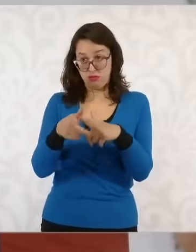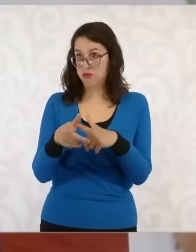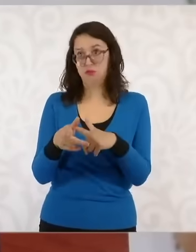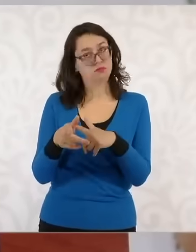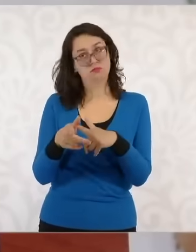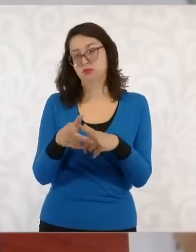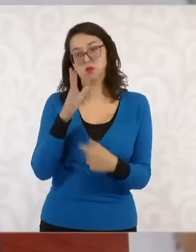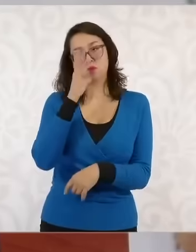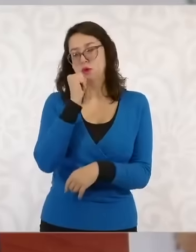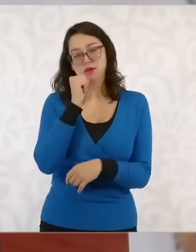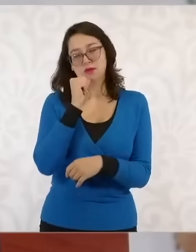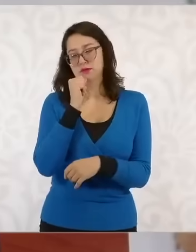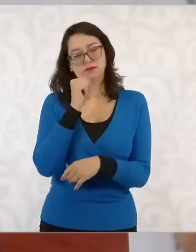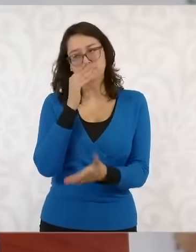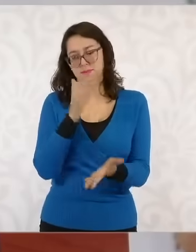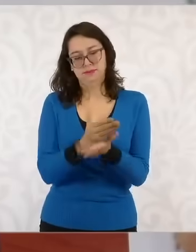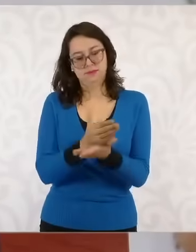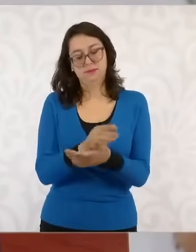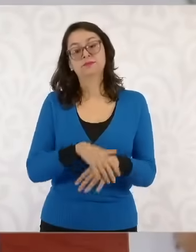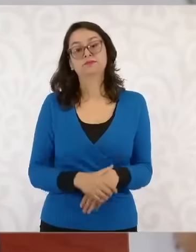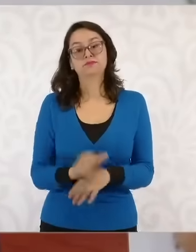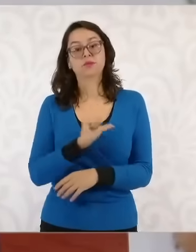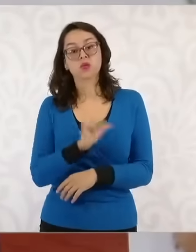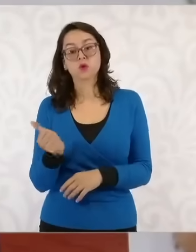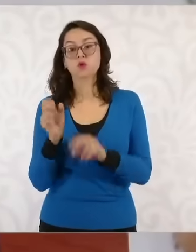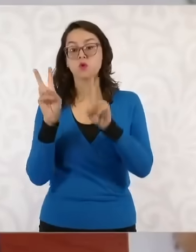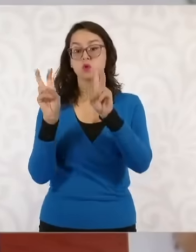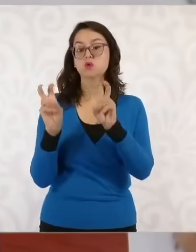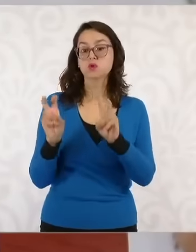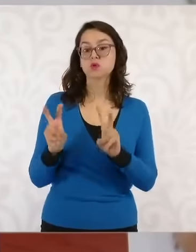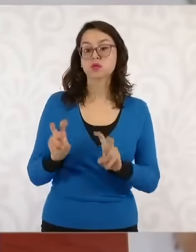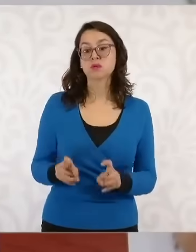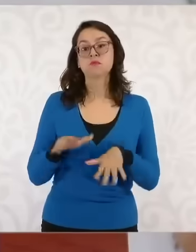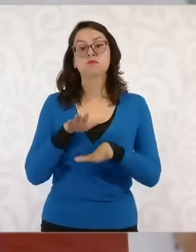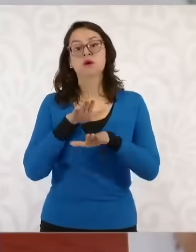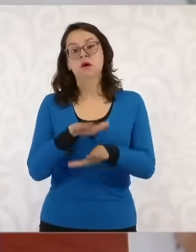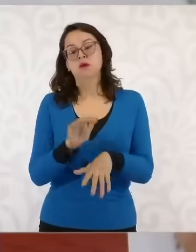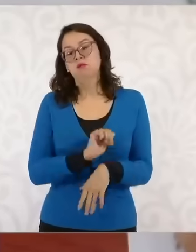muy importante y ya otros temas pues que tuvieran que ver con algunos otros asuntos que no hubieran